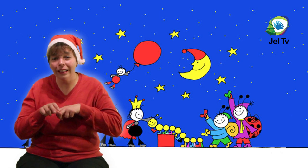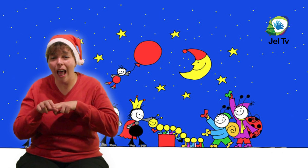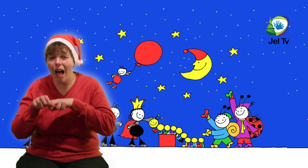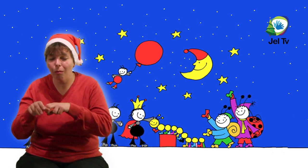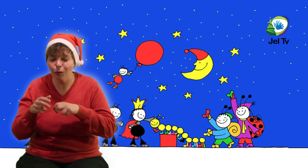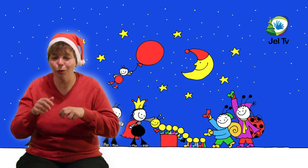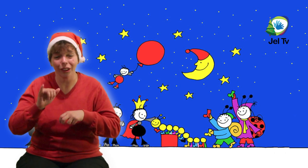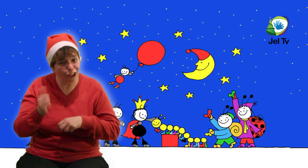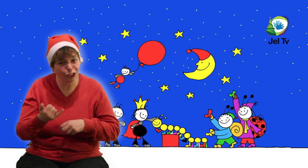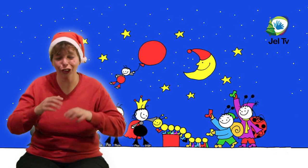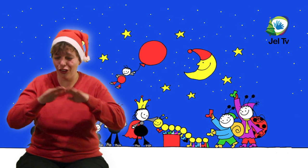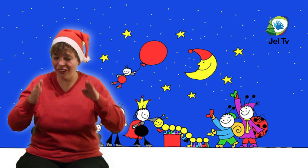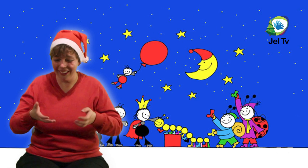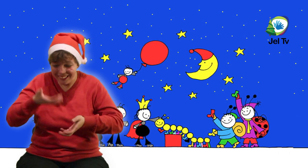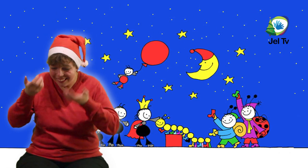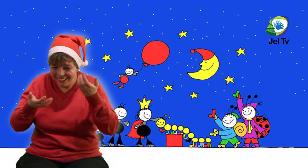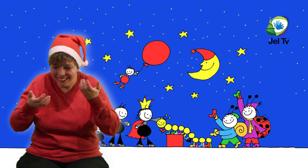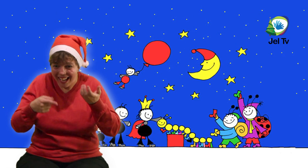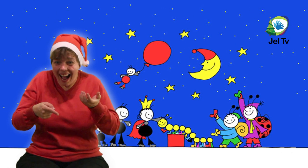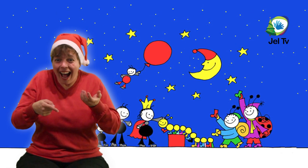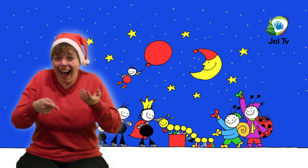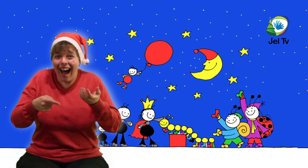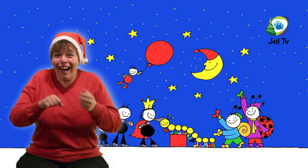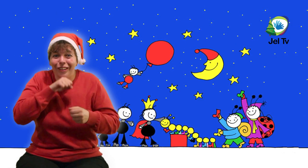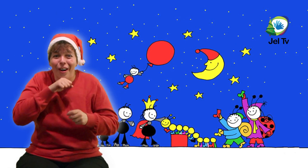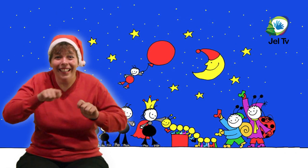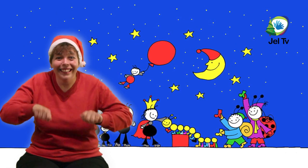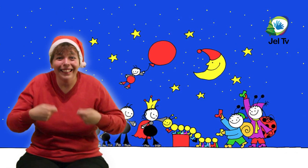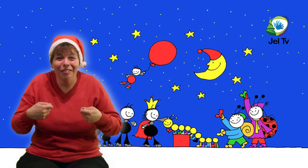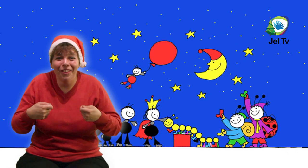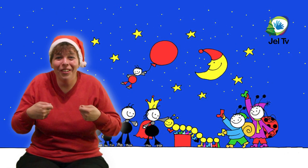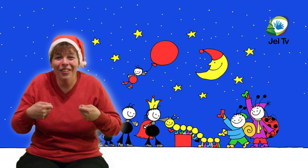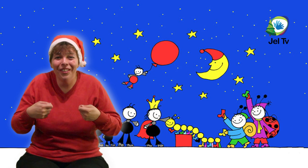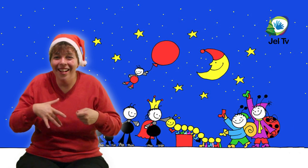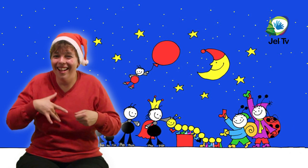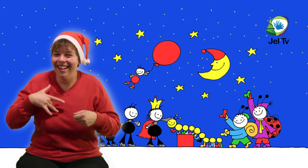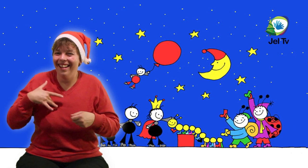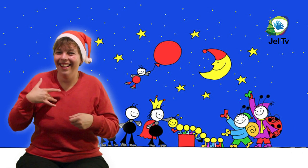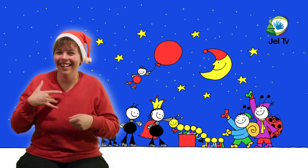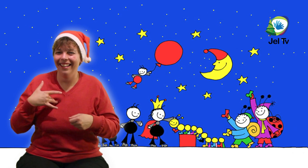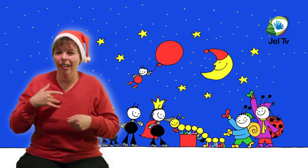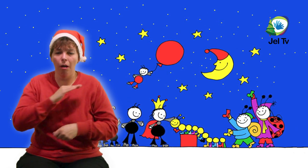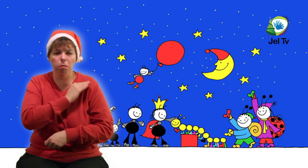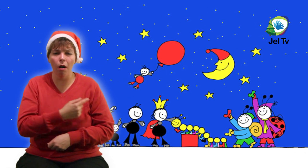A százlábú kibontotta a csomagot. - Cipőcskék!- kiáltotta boldogan.